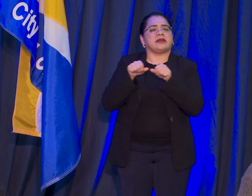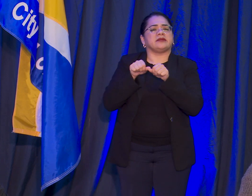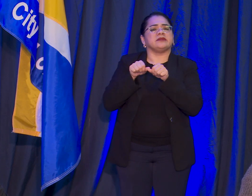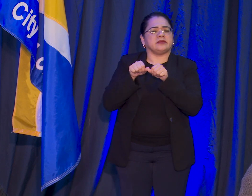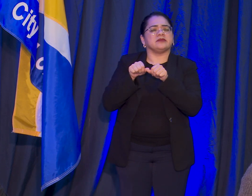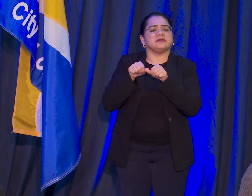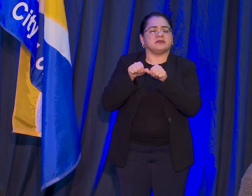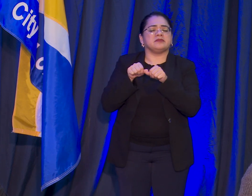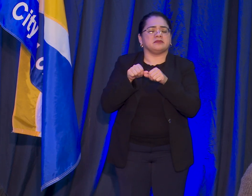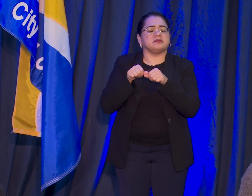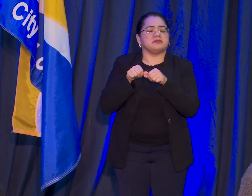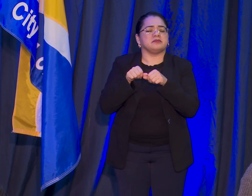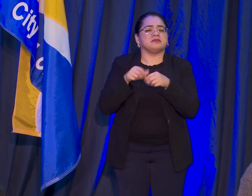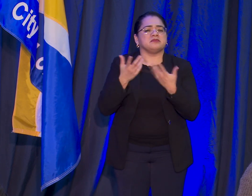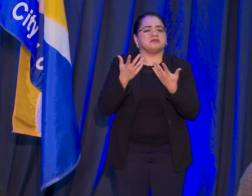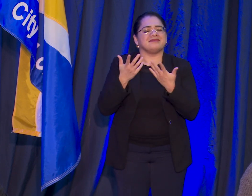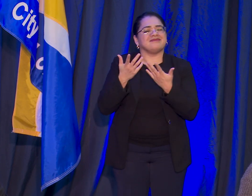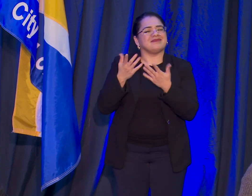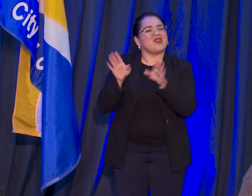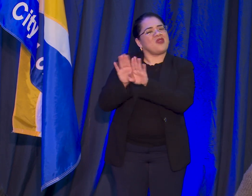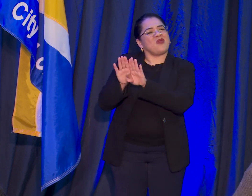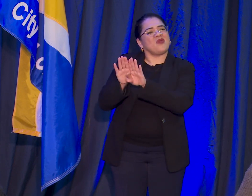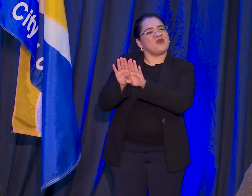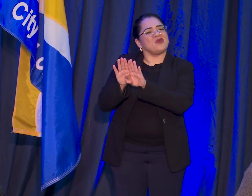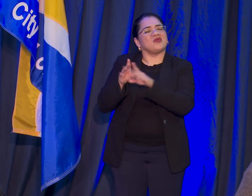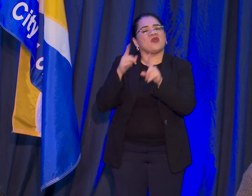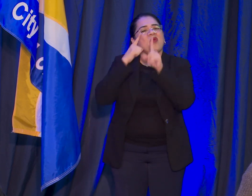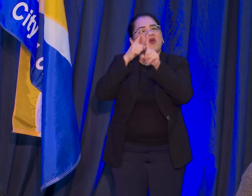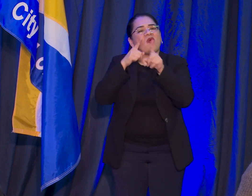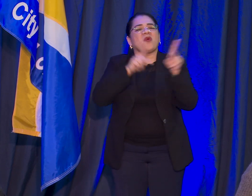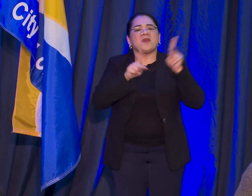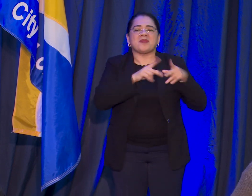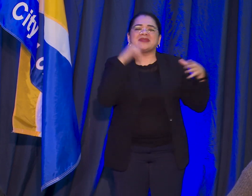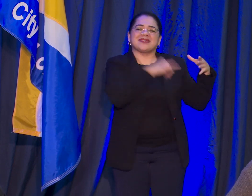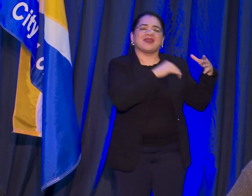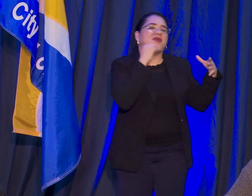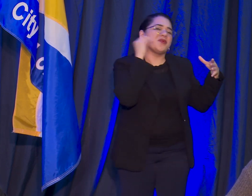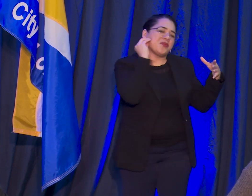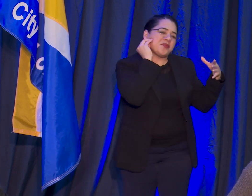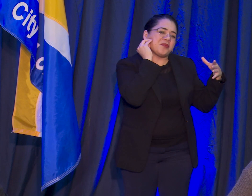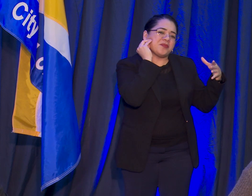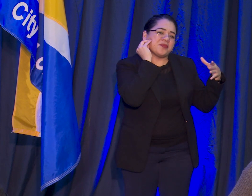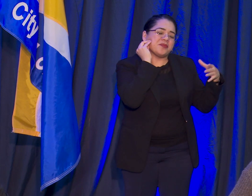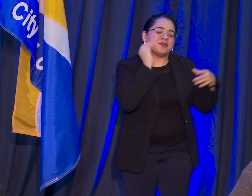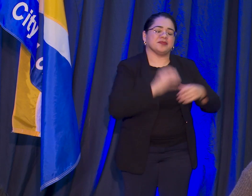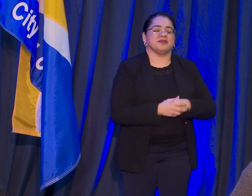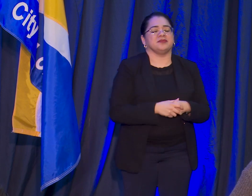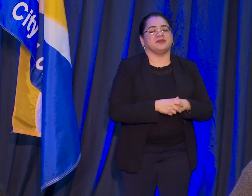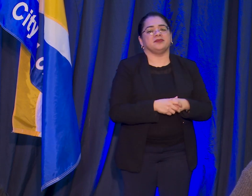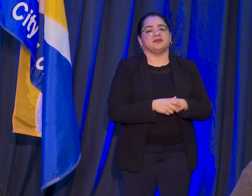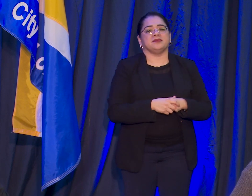knows que las personas se mantenga en su casa es importante saber que todos los